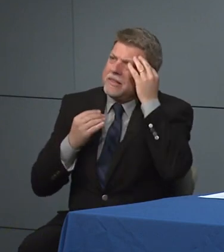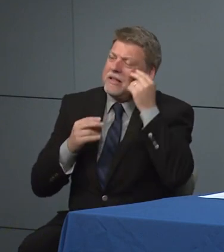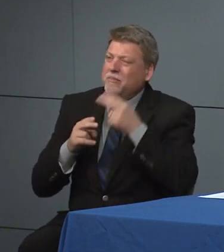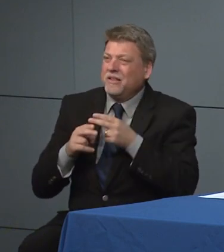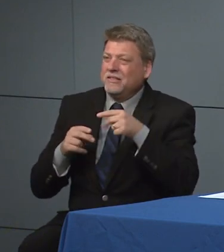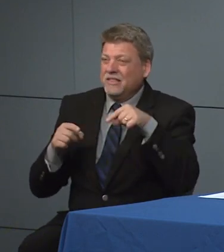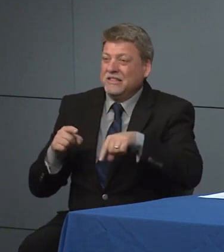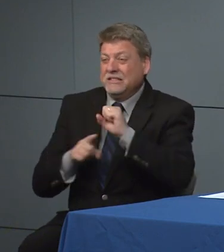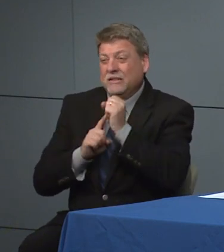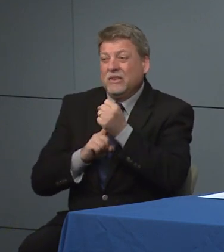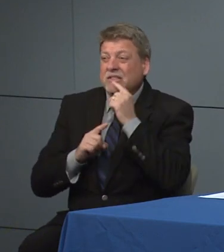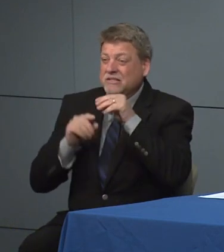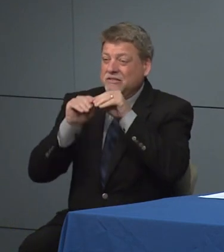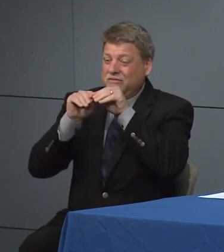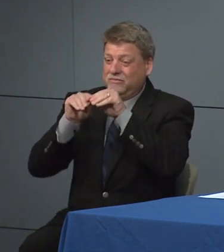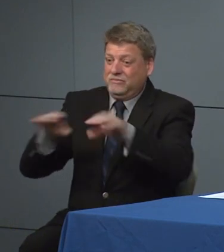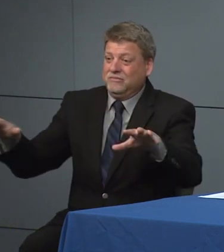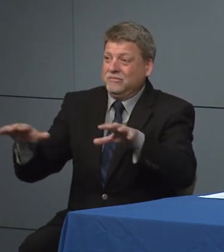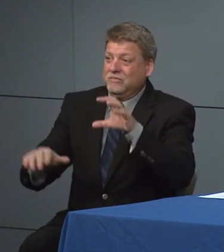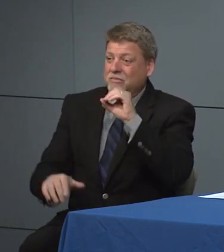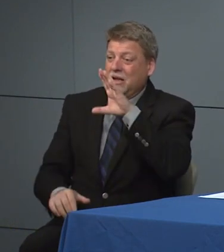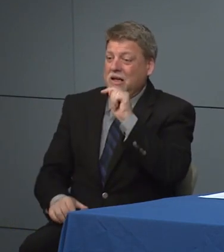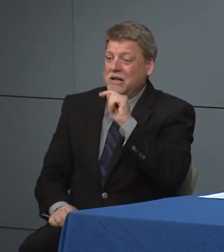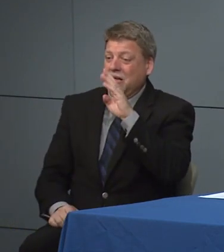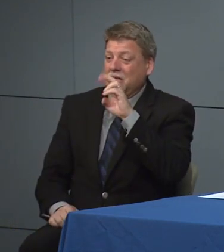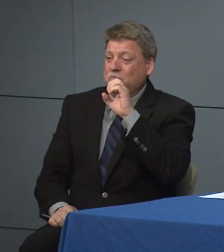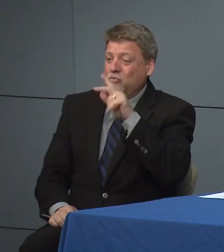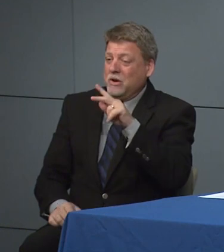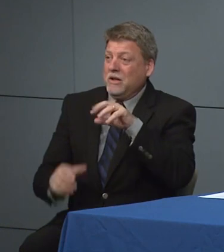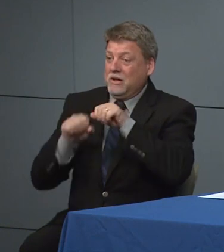pensando en las distintas etapas de un brote.